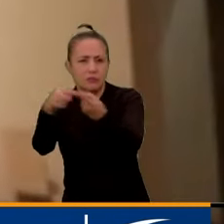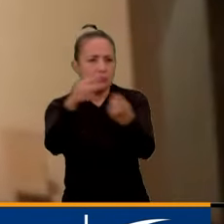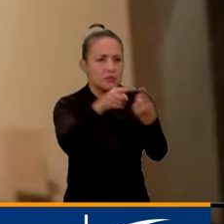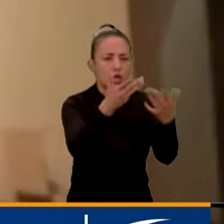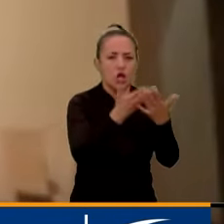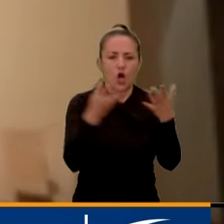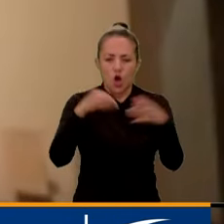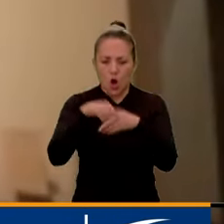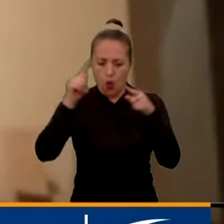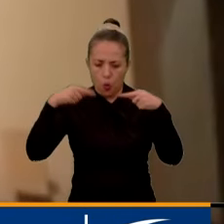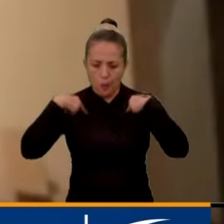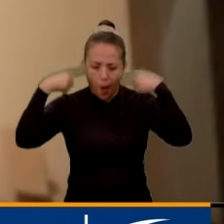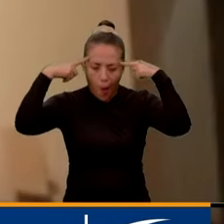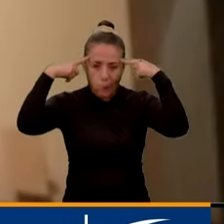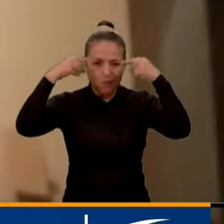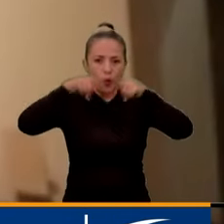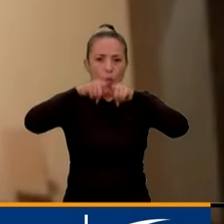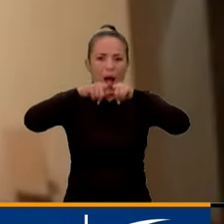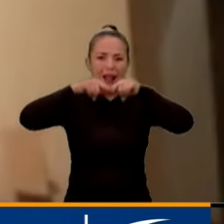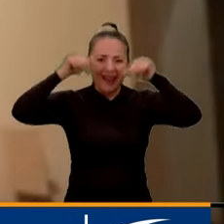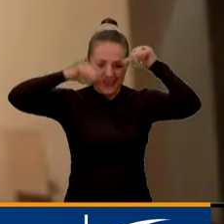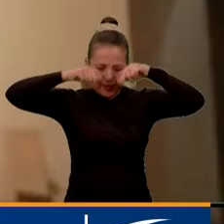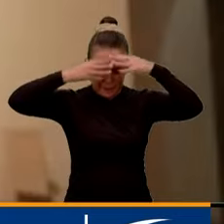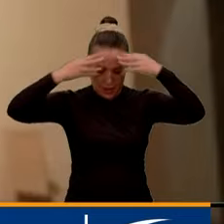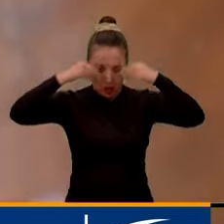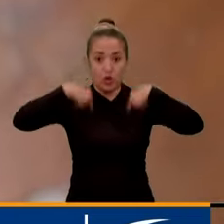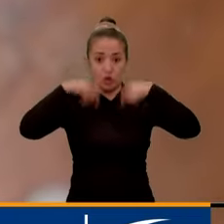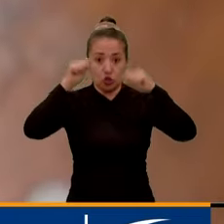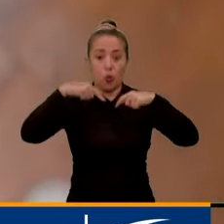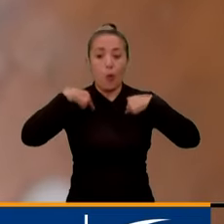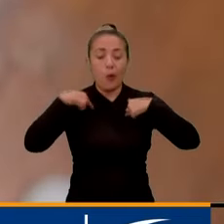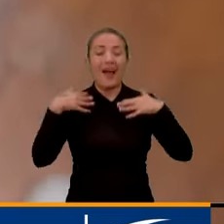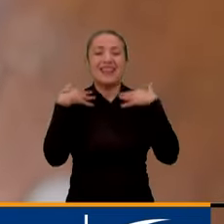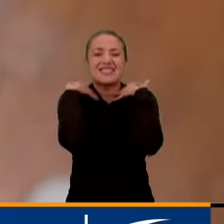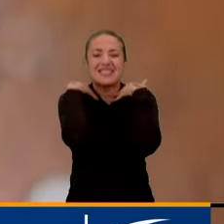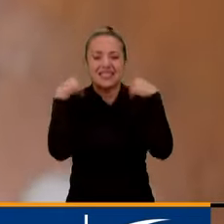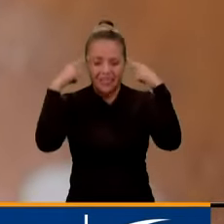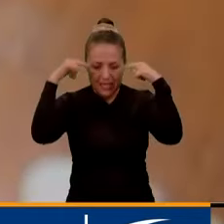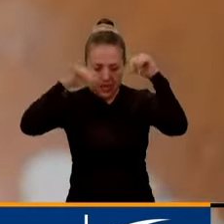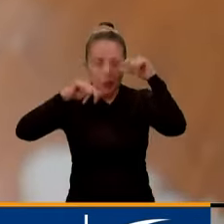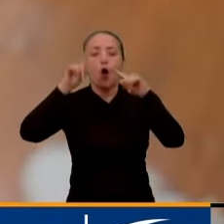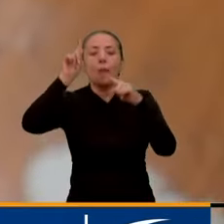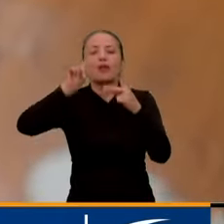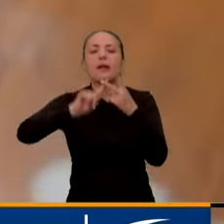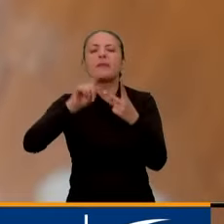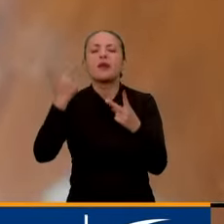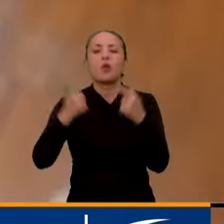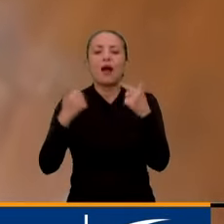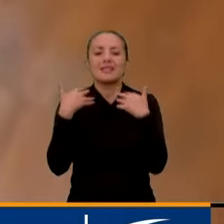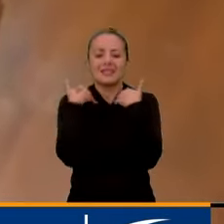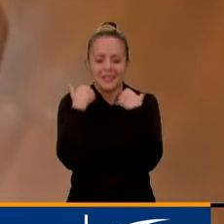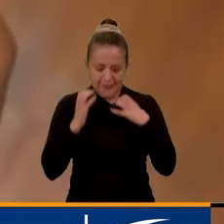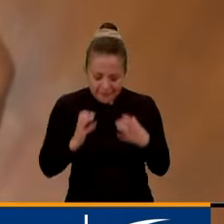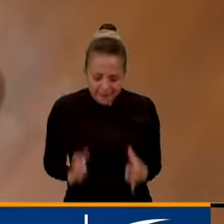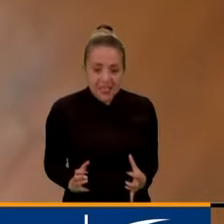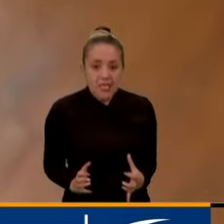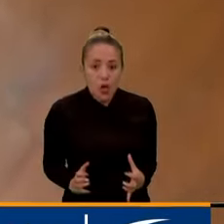mental, desde lo que yo hago con la exposición a diferentes cosas